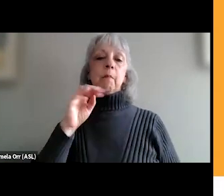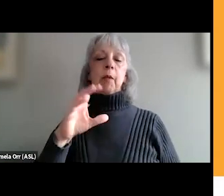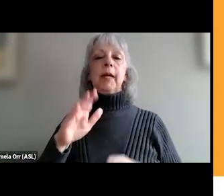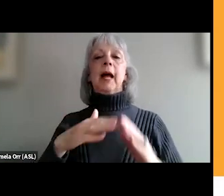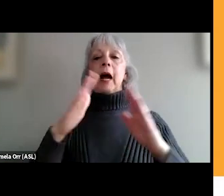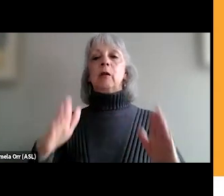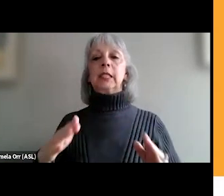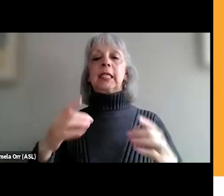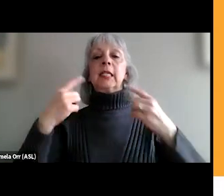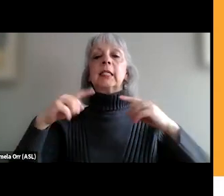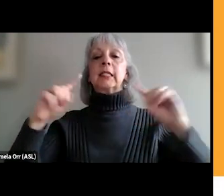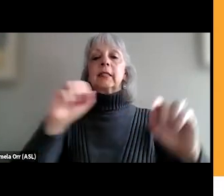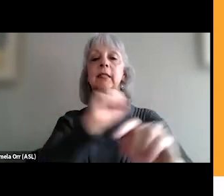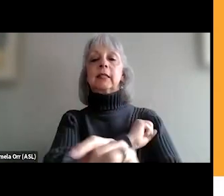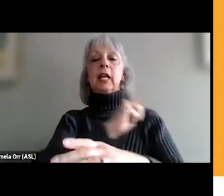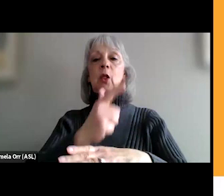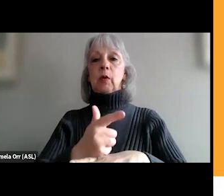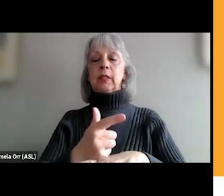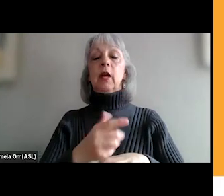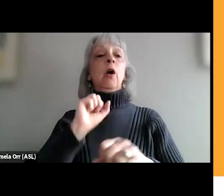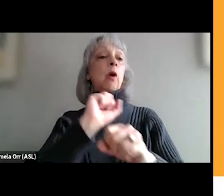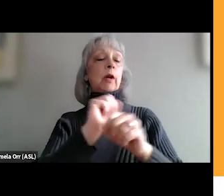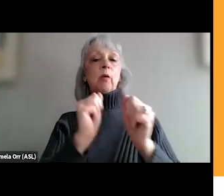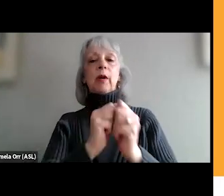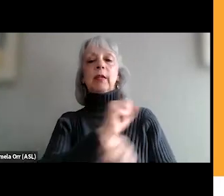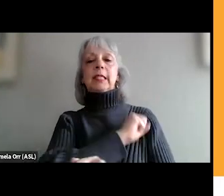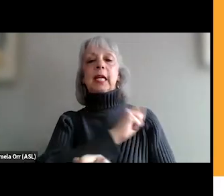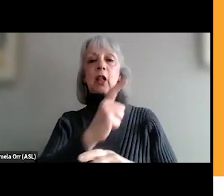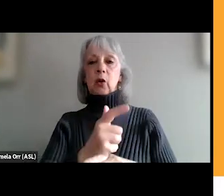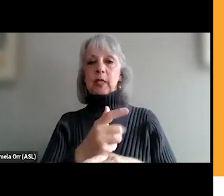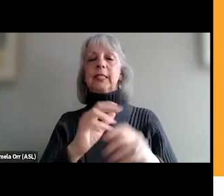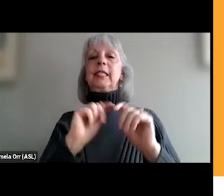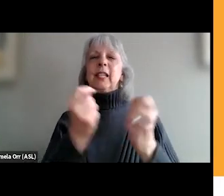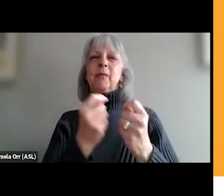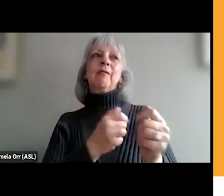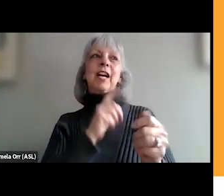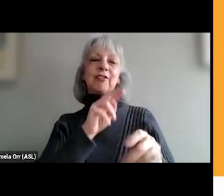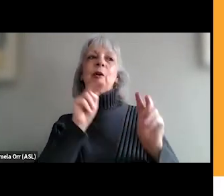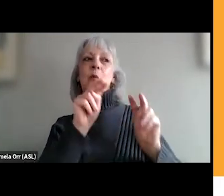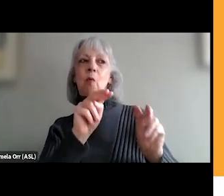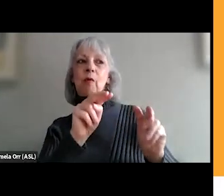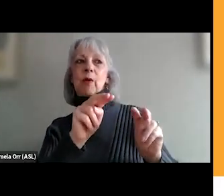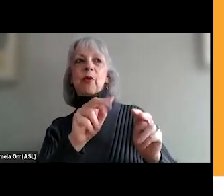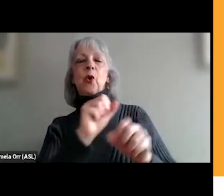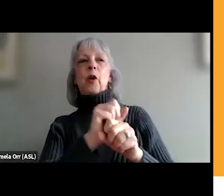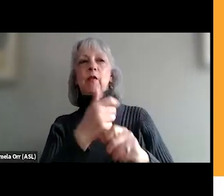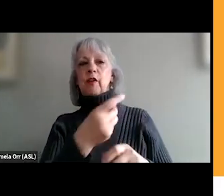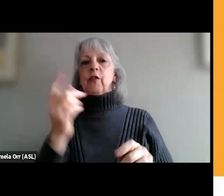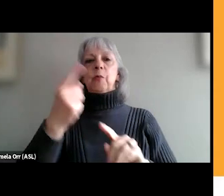Hemos estado trabajando con este equipo de San Luis, hace unos cuantos meses que seguimos su trabajo y estamos impresionados.